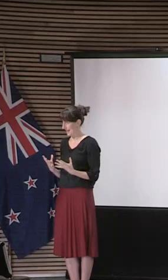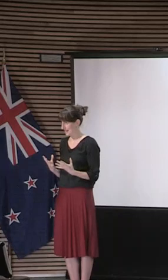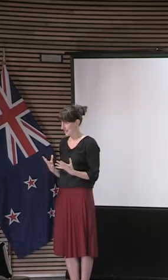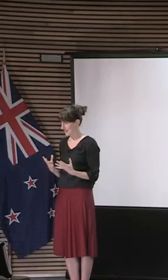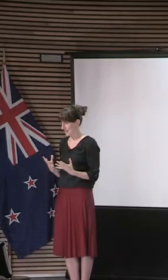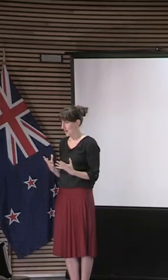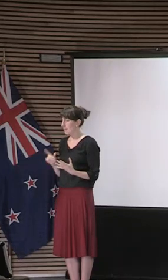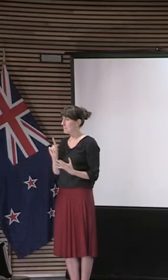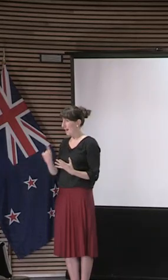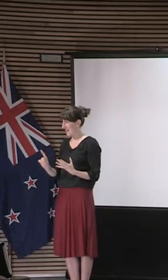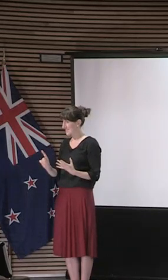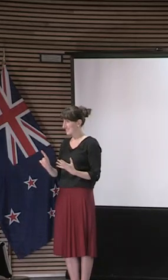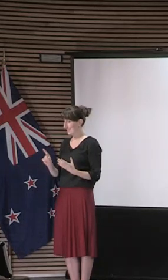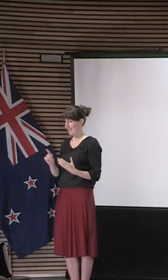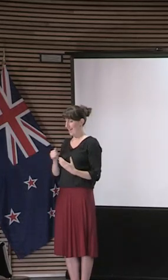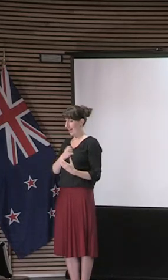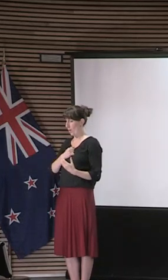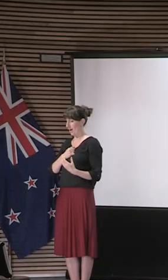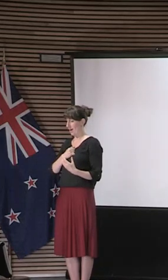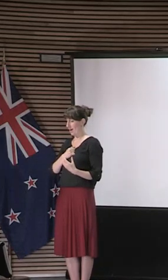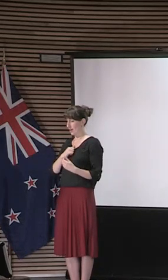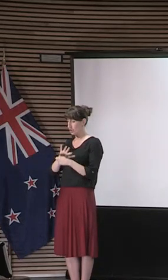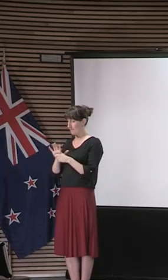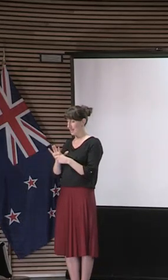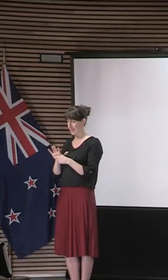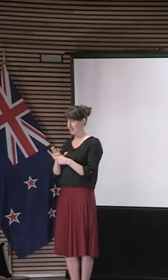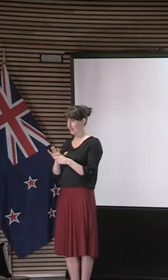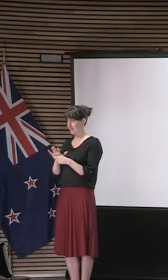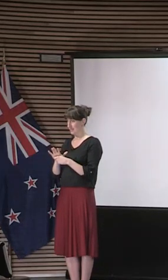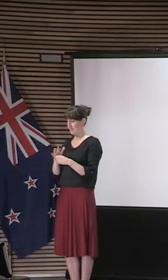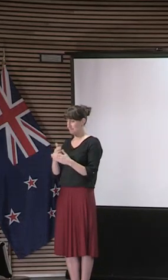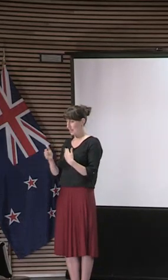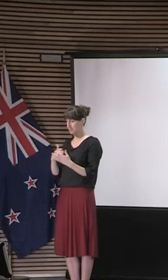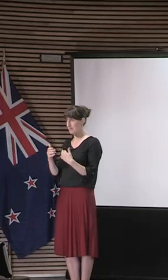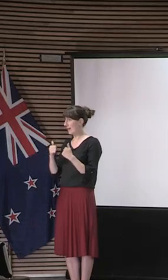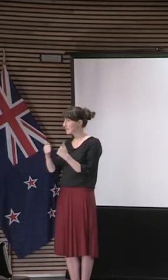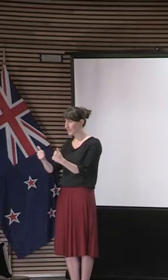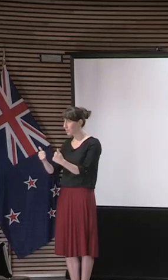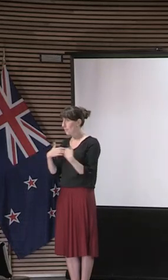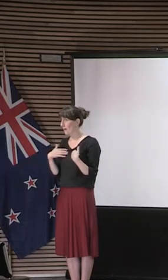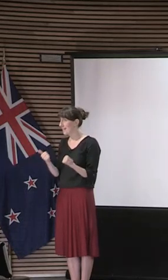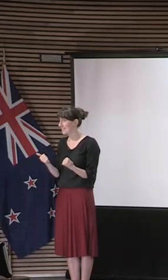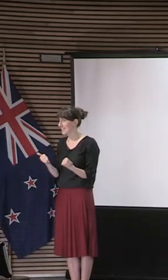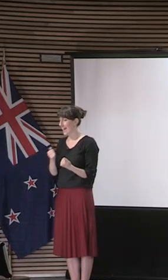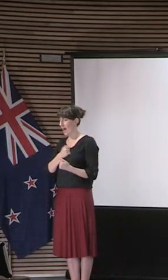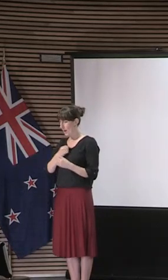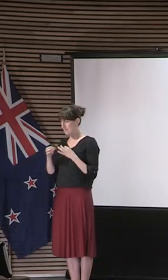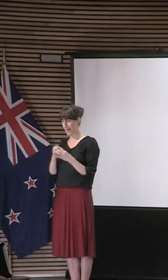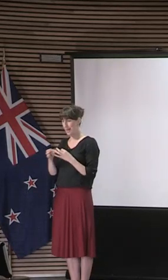tena. DR ASHLEY BLOOMFIELD: Ko te tohu kei roto i te papapa, ki